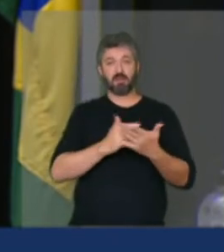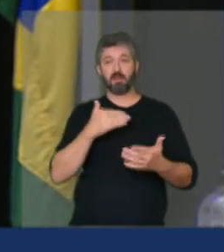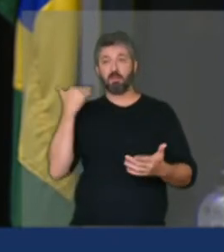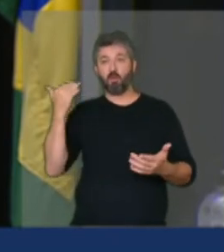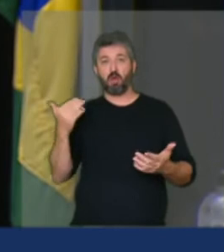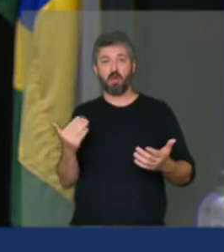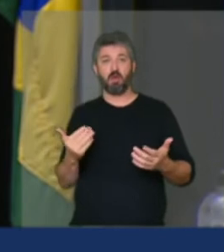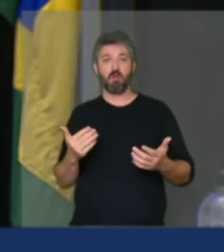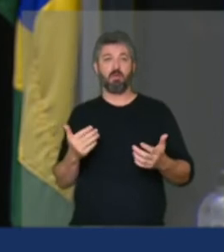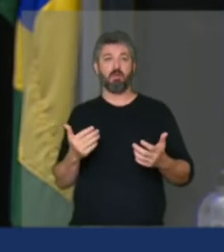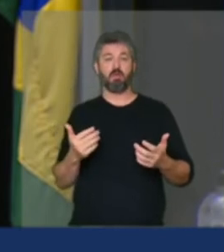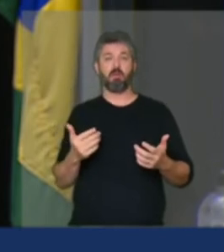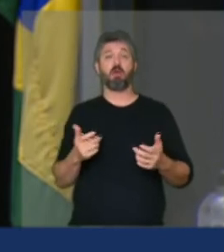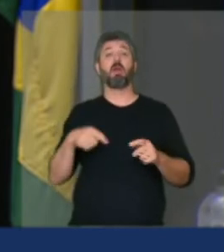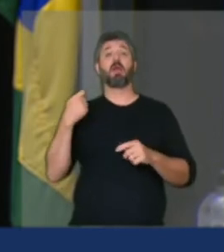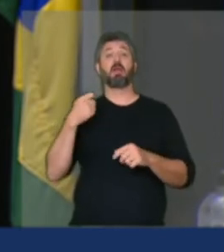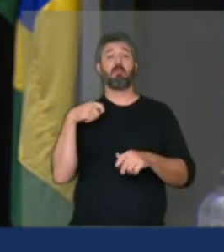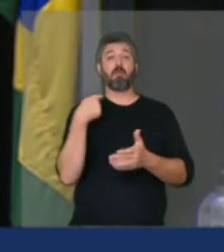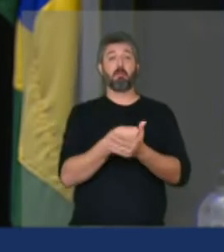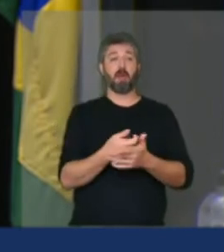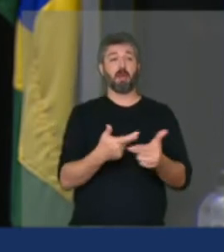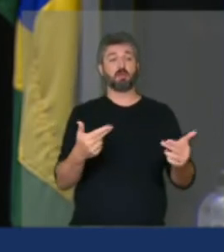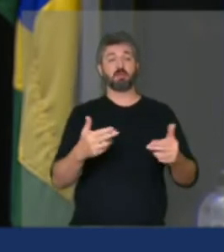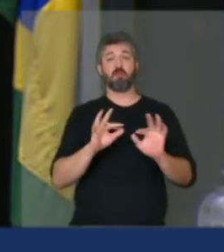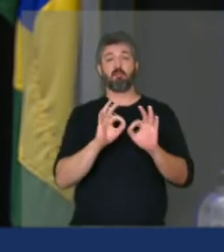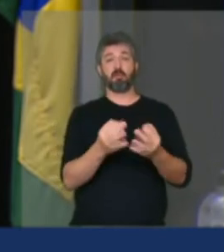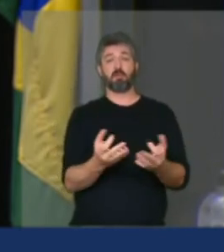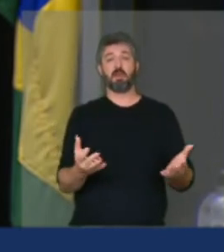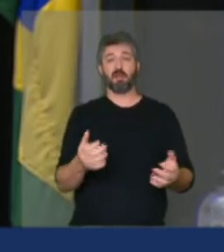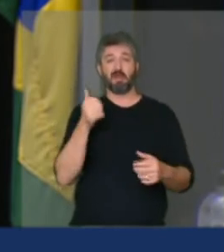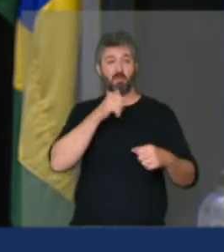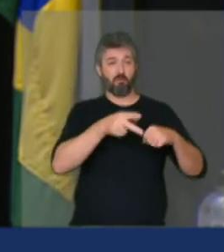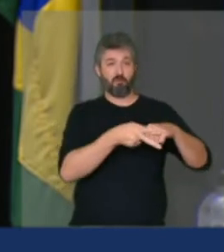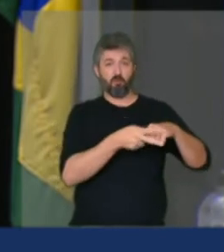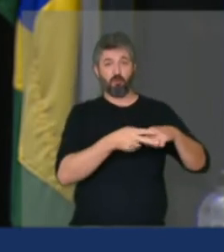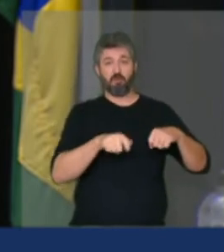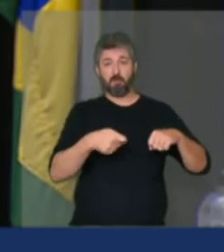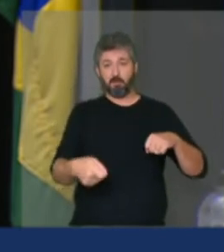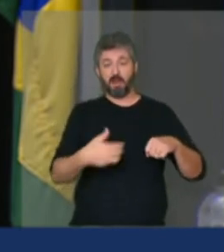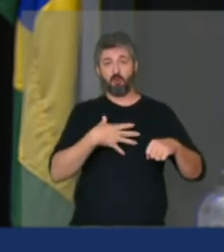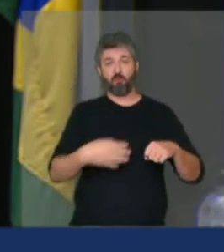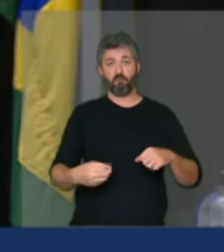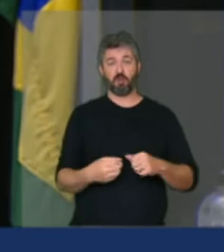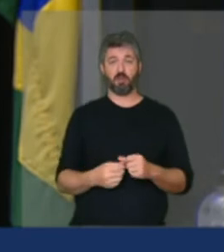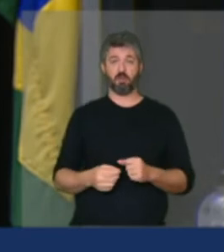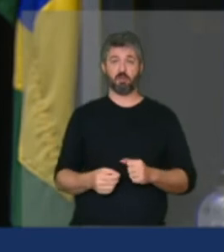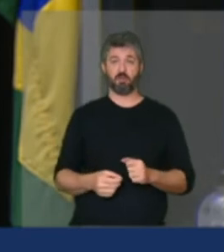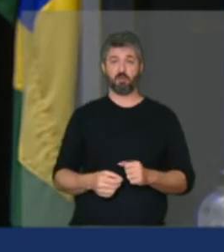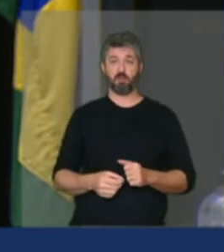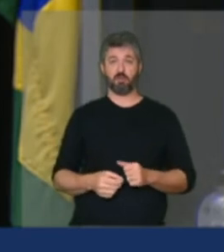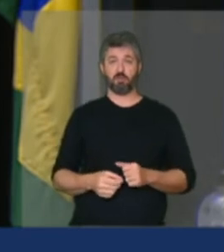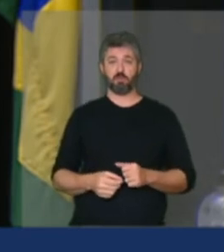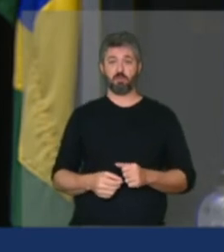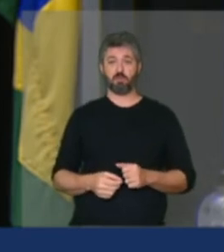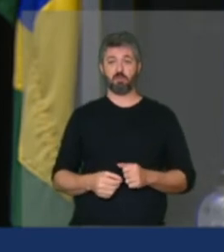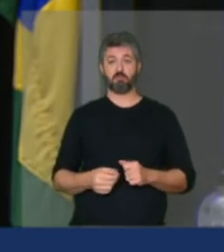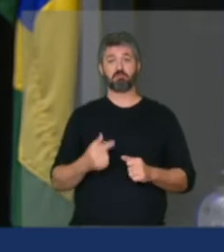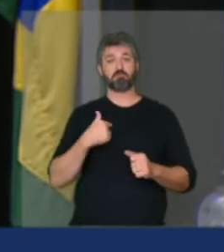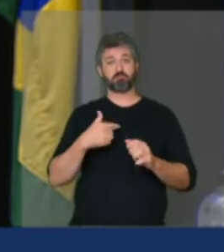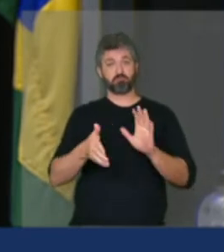SUSTENTAR? COMO É A QUE VIÚVA VAI SUSTENTAR O SEU FILHO OU OS SEUS FILHOS? PROPONHO QUE O ESTADO SOCORRA ESSAS CRIANÇAS, OU SEJA, COM